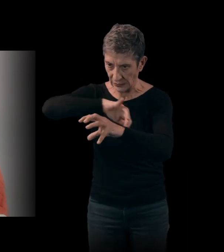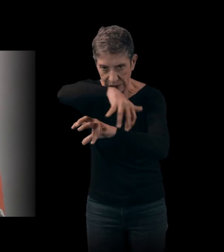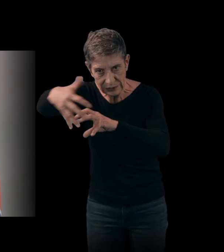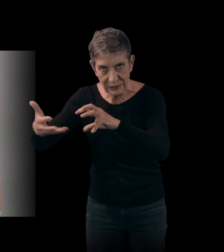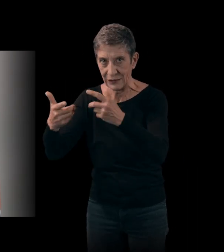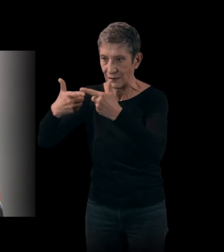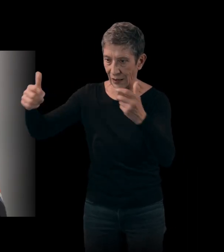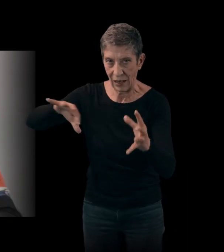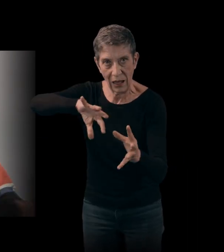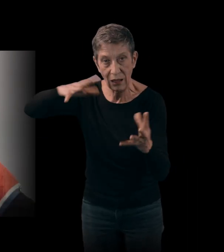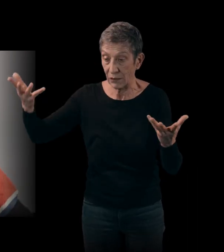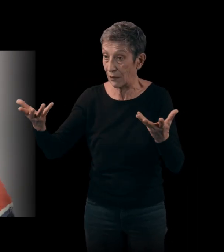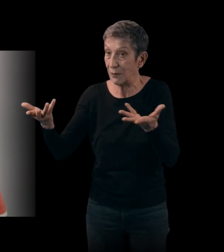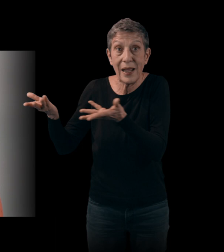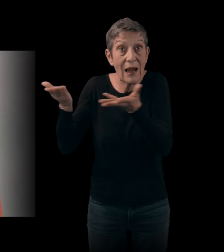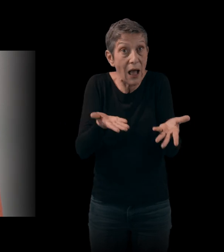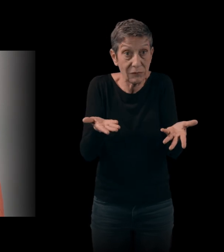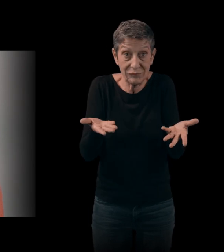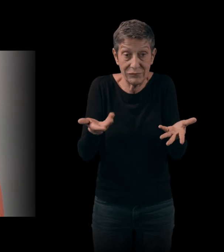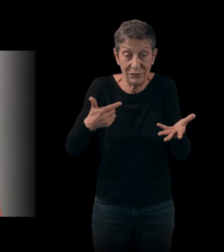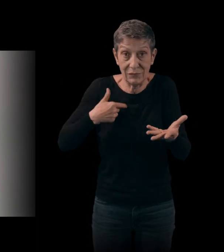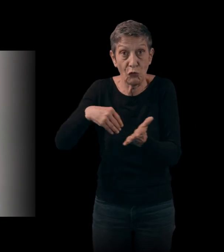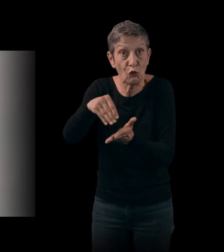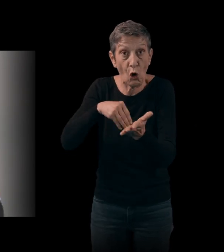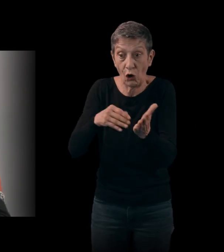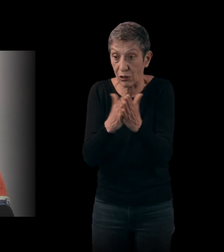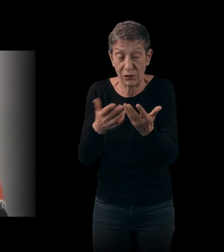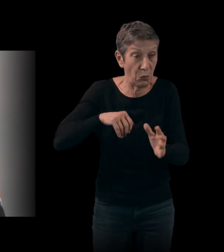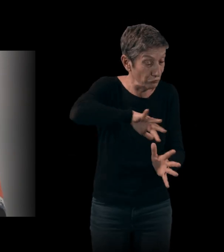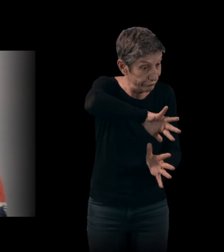Et donc en fait, j'ai mis toutes mes notes de côté, quasiment à